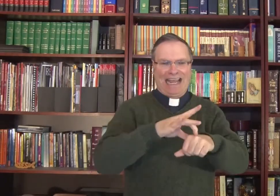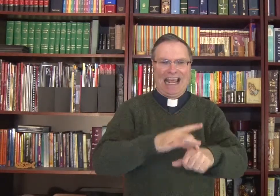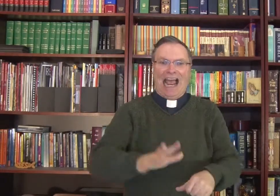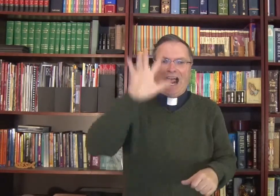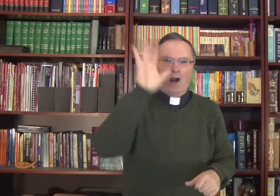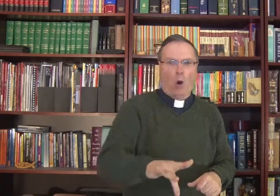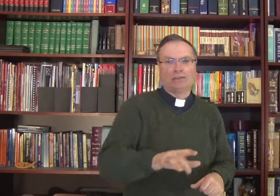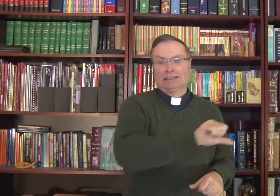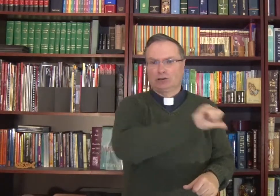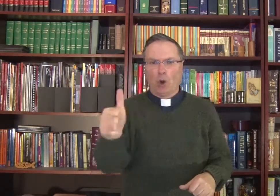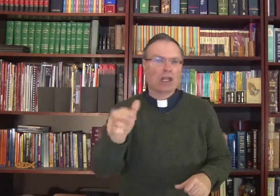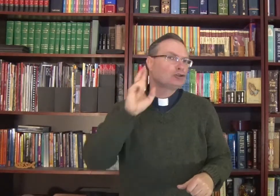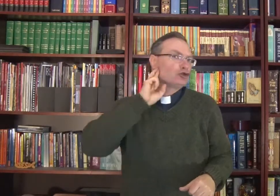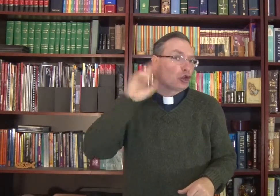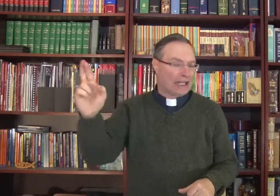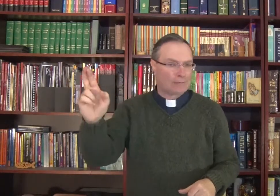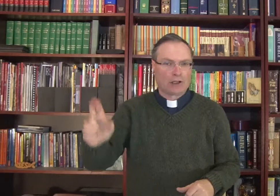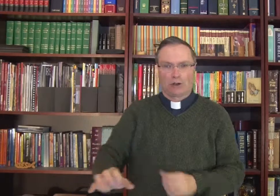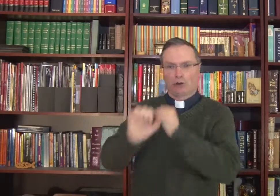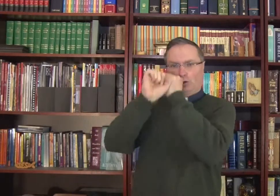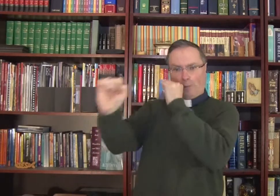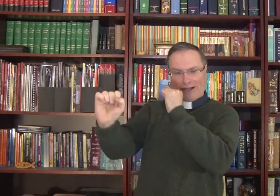à cause des autres sonneries de trompette,